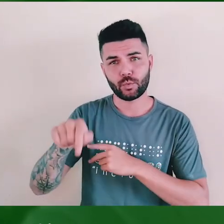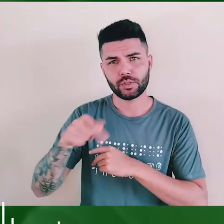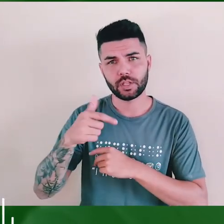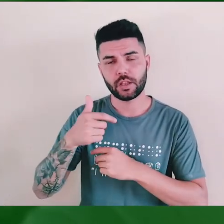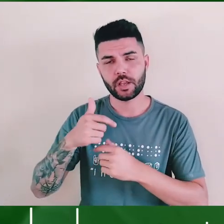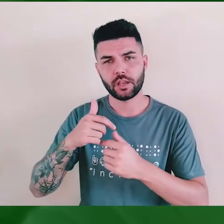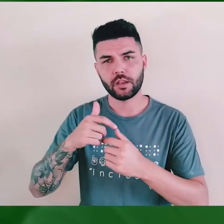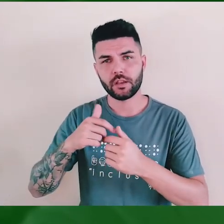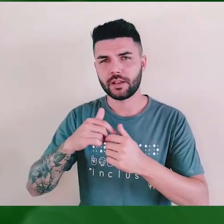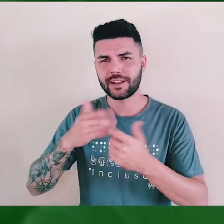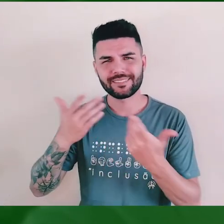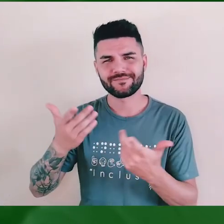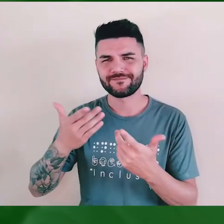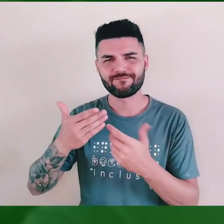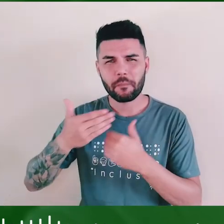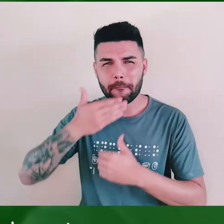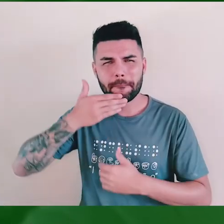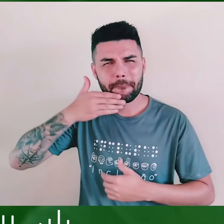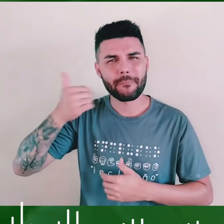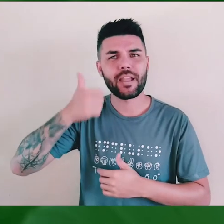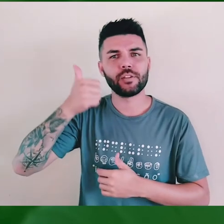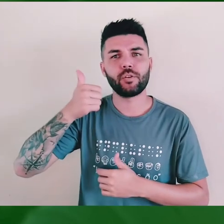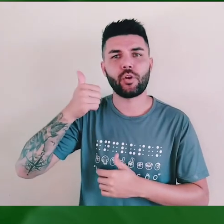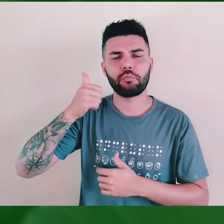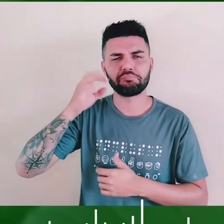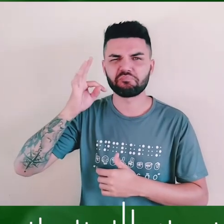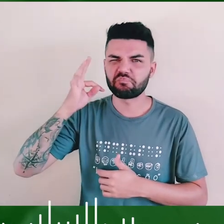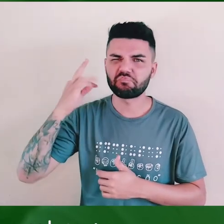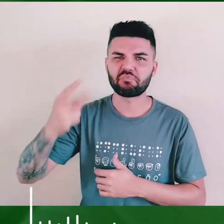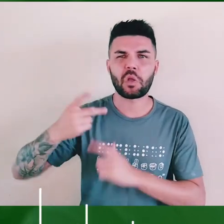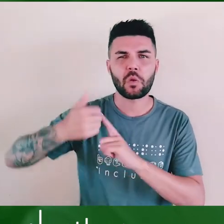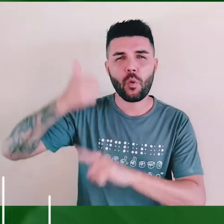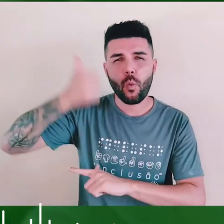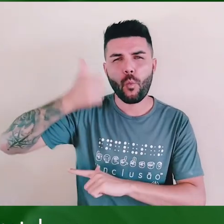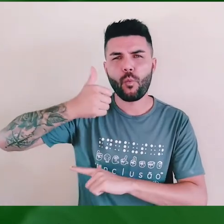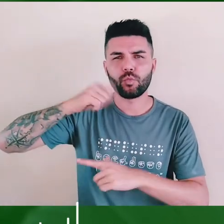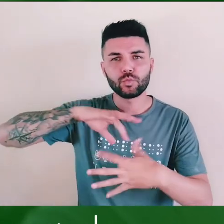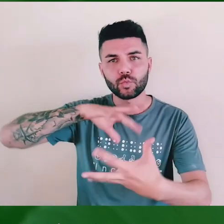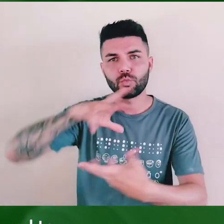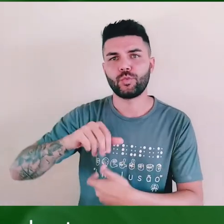jogador de todos os tempos? Pedro: De todos os tempos? Ahh é o Pelé né cara, não tem